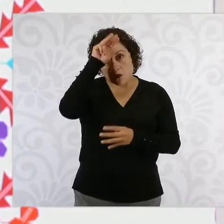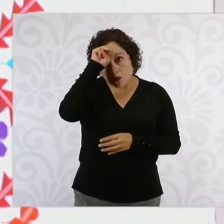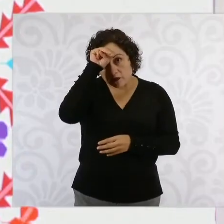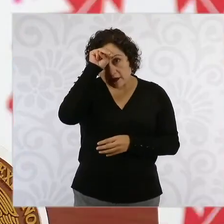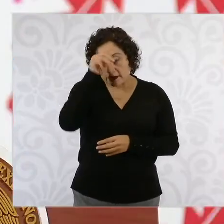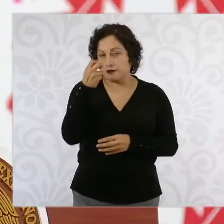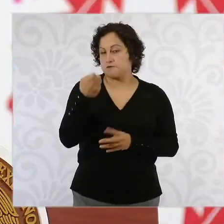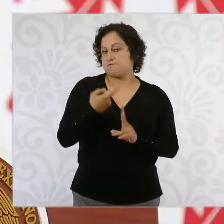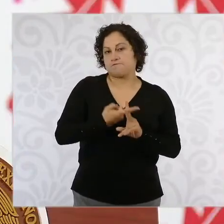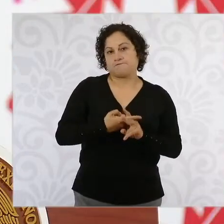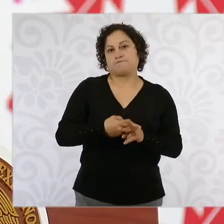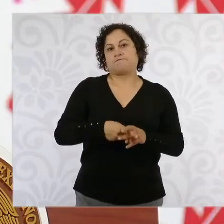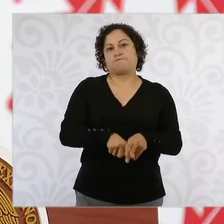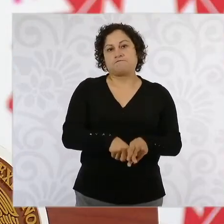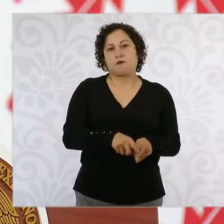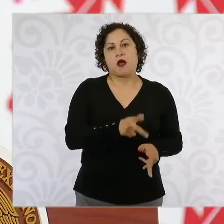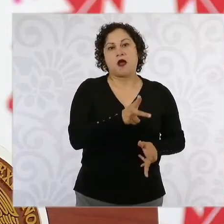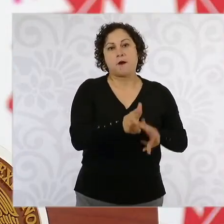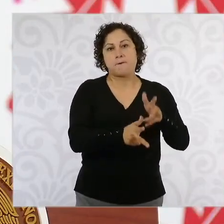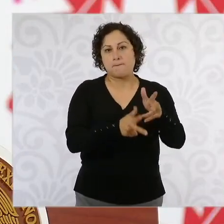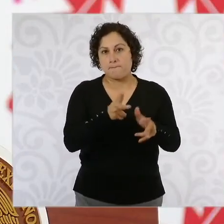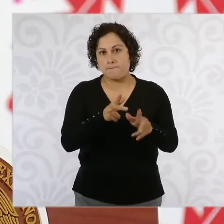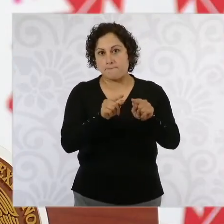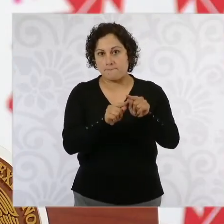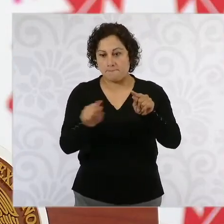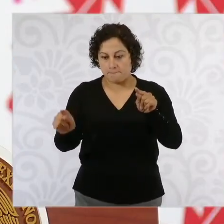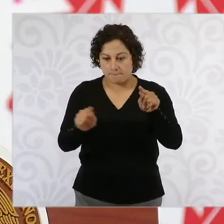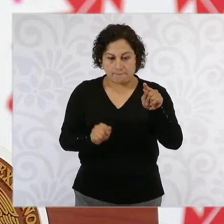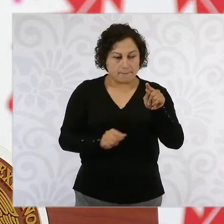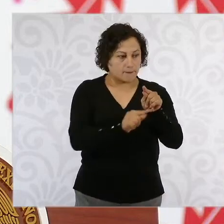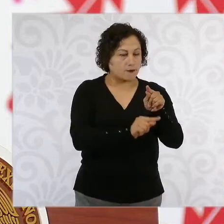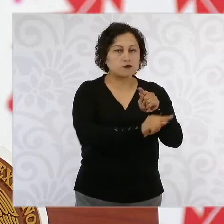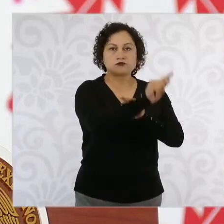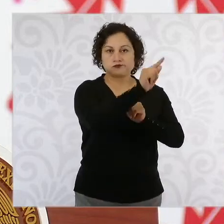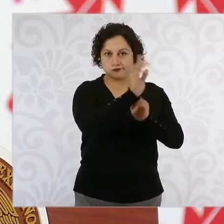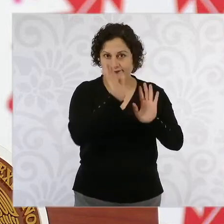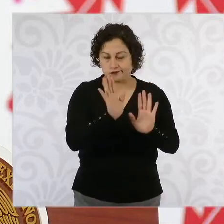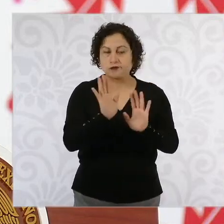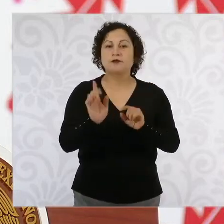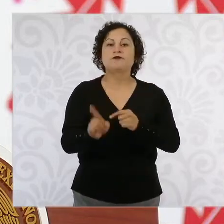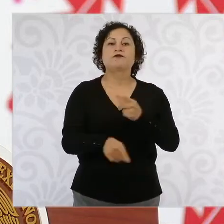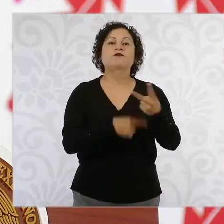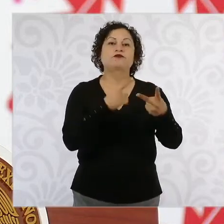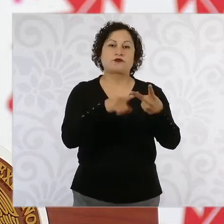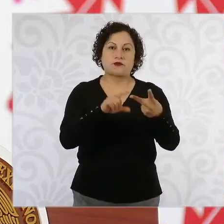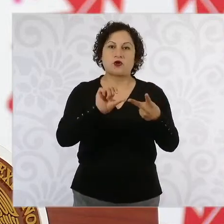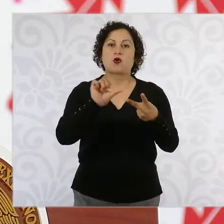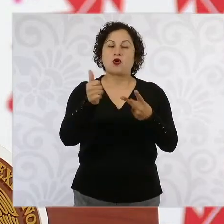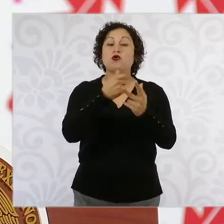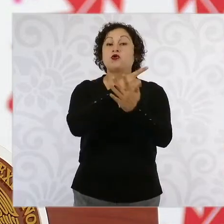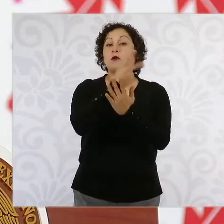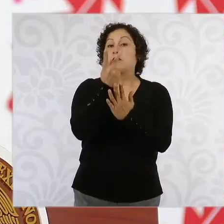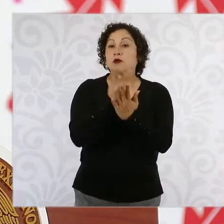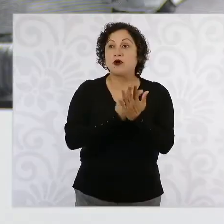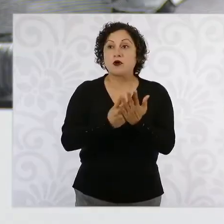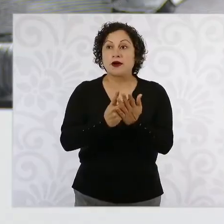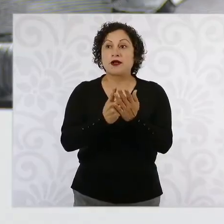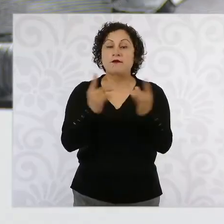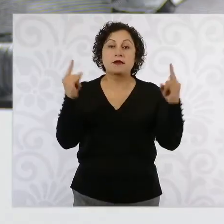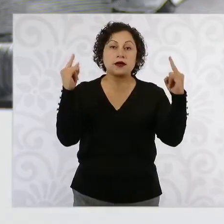de los de los dos trenes eh Por otro lado está el programa de carreteras que es muy